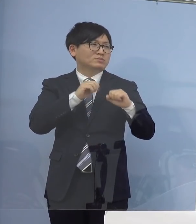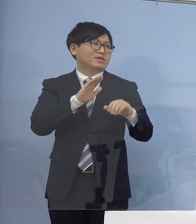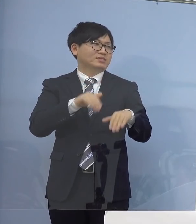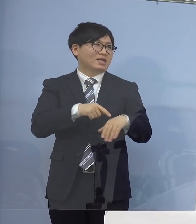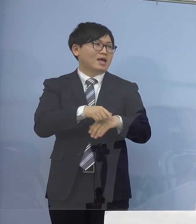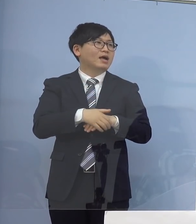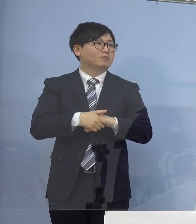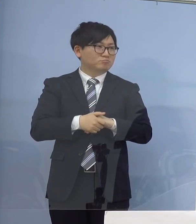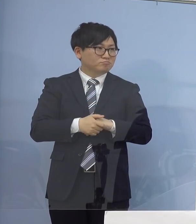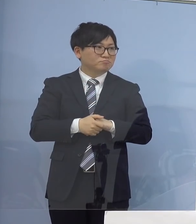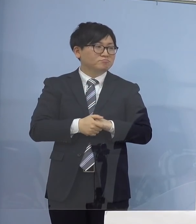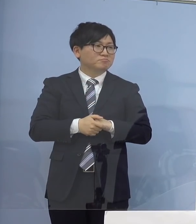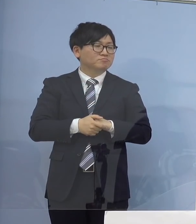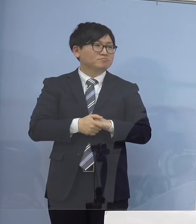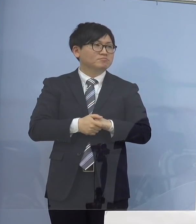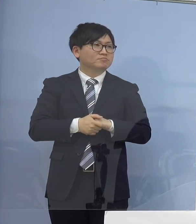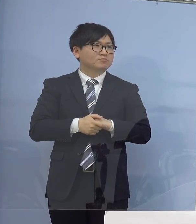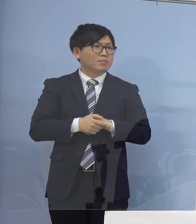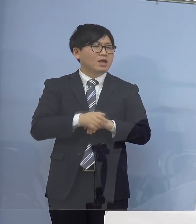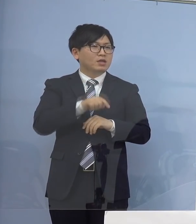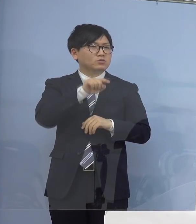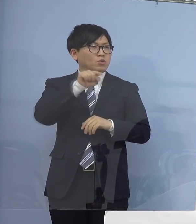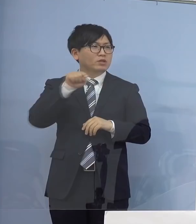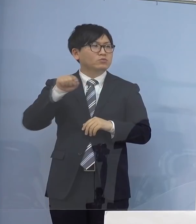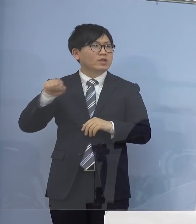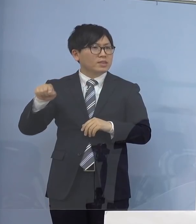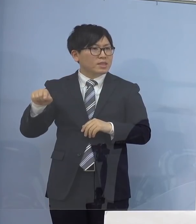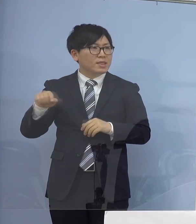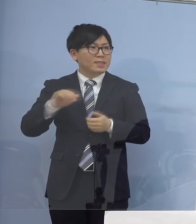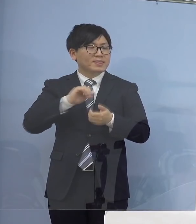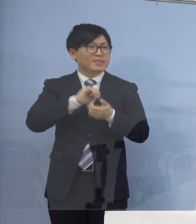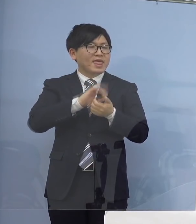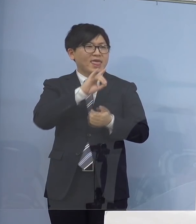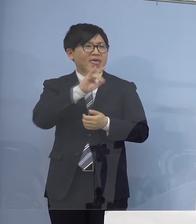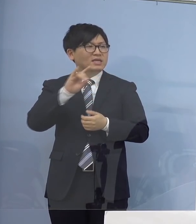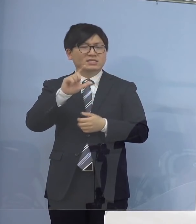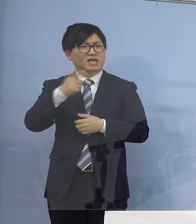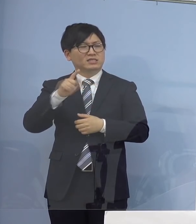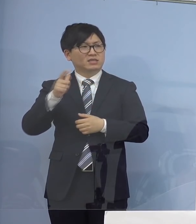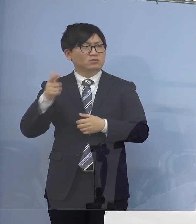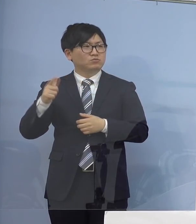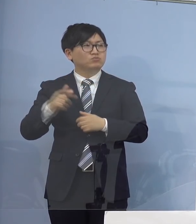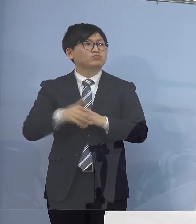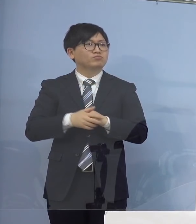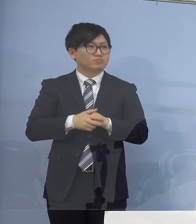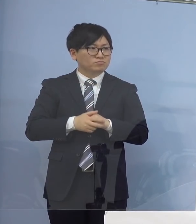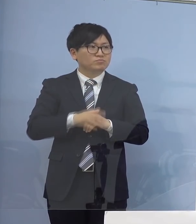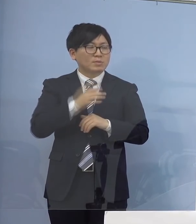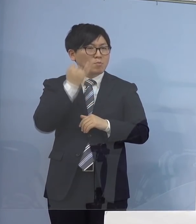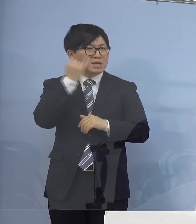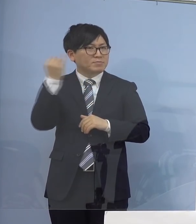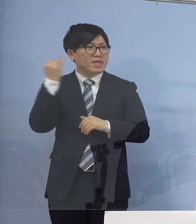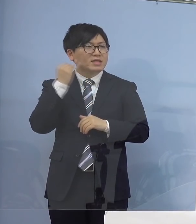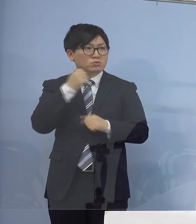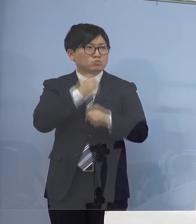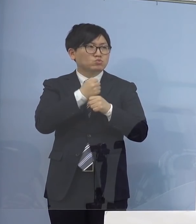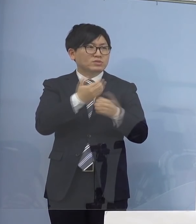少しずつ定義が違う でもイメージを持っていただく必要がある そうしたことで申し上げました